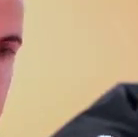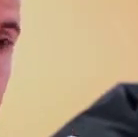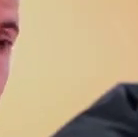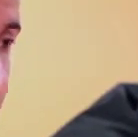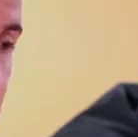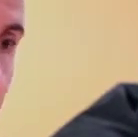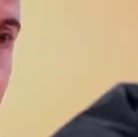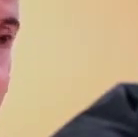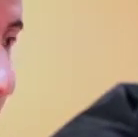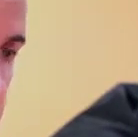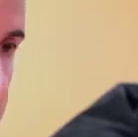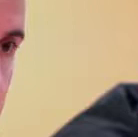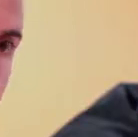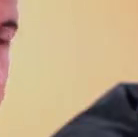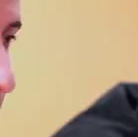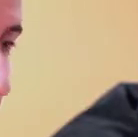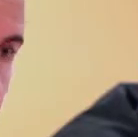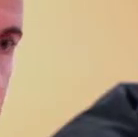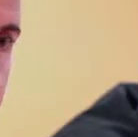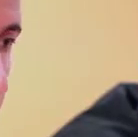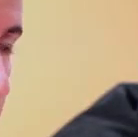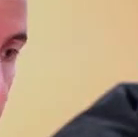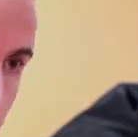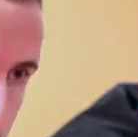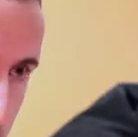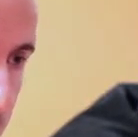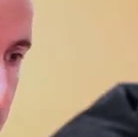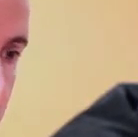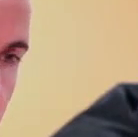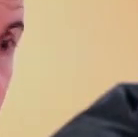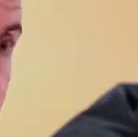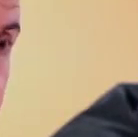fueron clave, porque esto provocó que La Sexta, Cuatro, etc. estuvieran constantemente hablando.